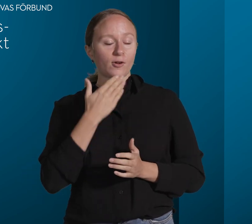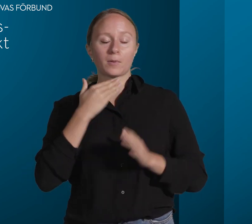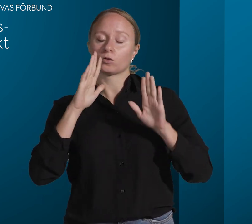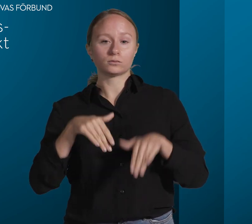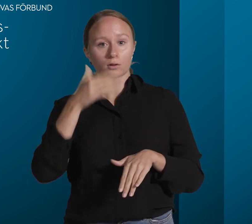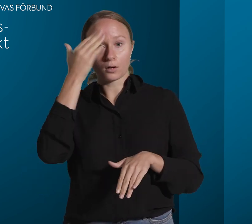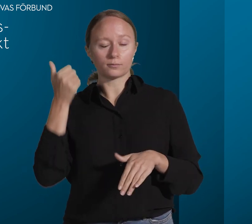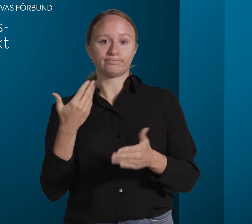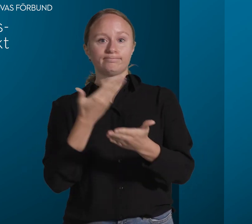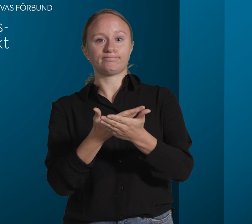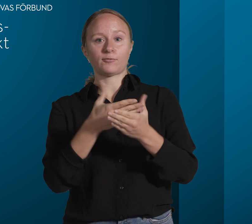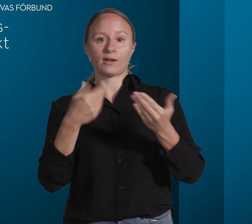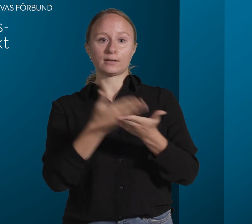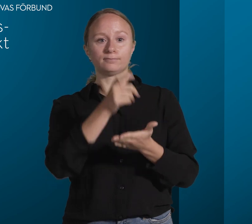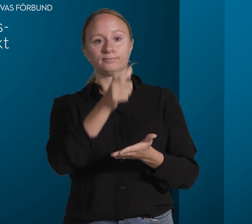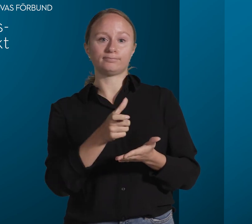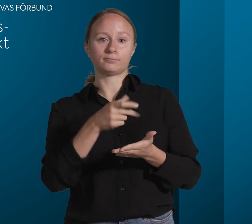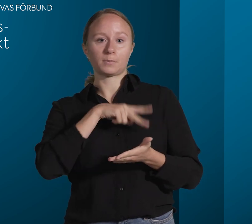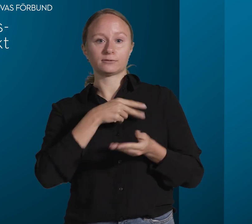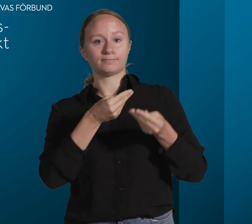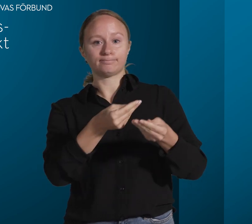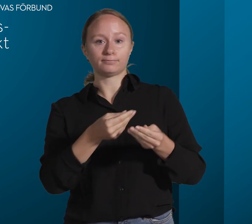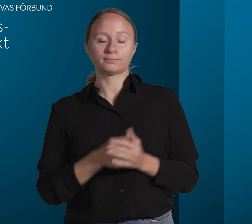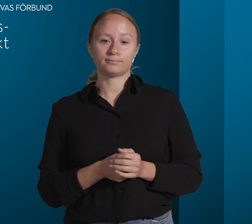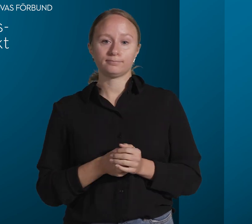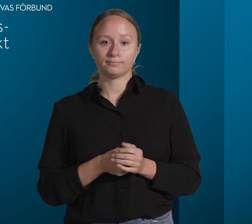Vem som helst kan nominera en frivillig till ett hedersutmärkelsen.